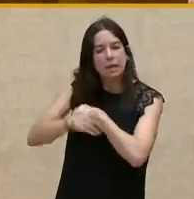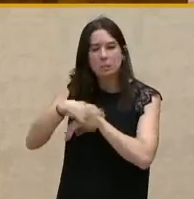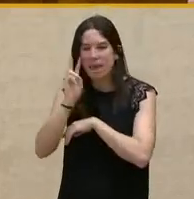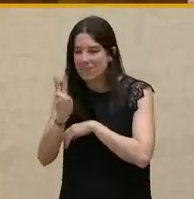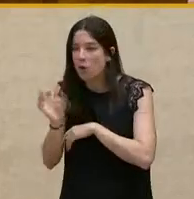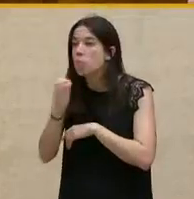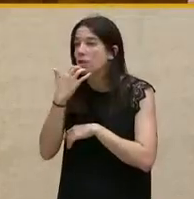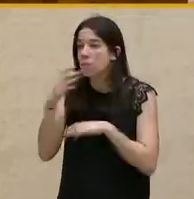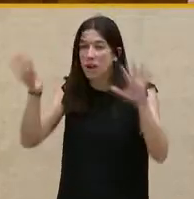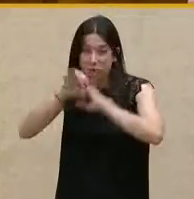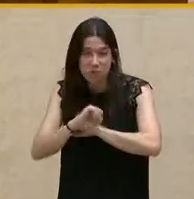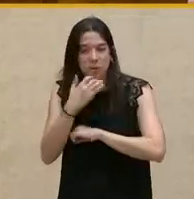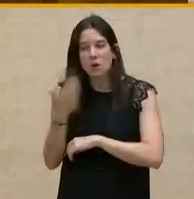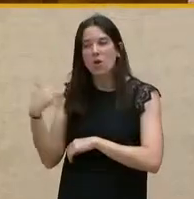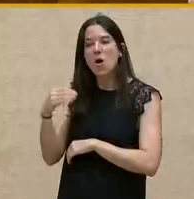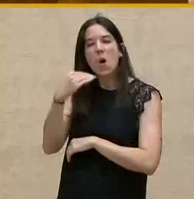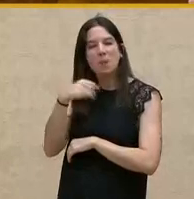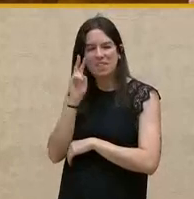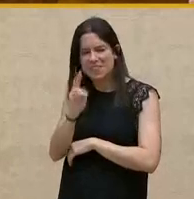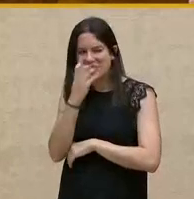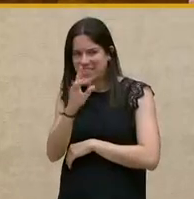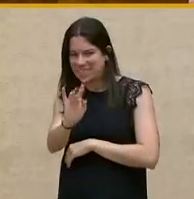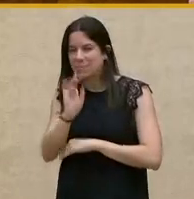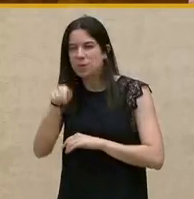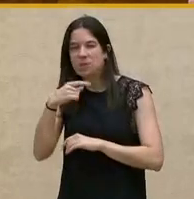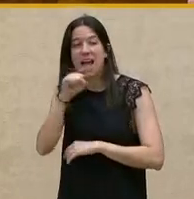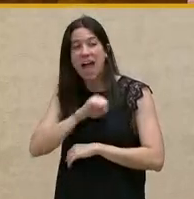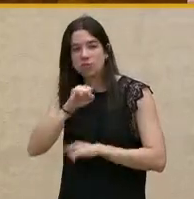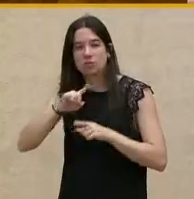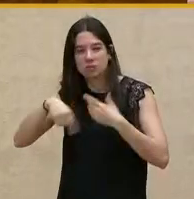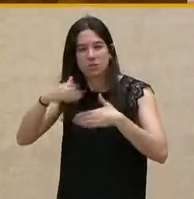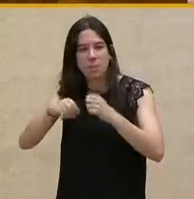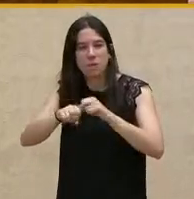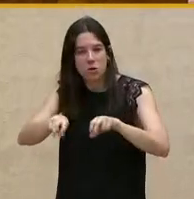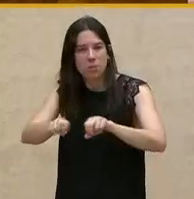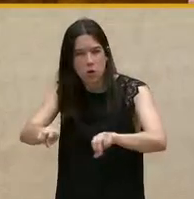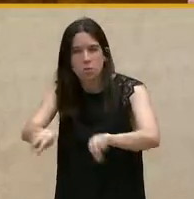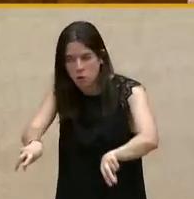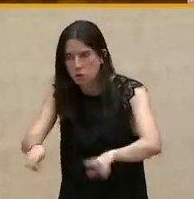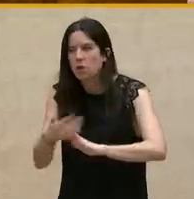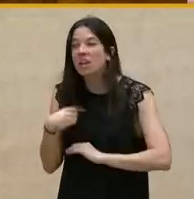De jovencita sí que veía bien pero ya con los años iba peor. Necesitaba tocar a la persona